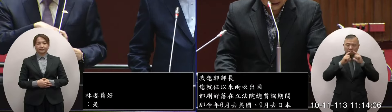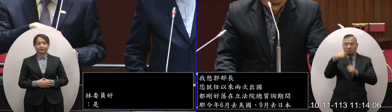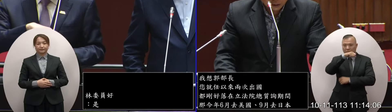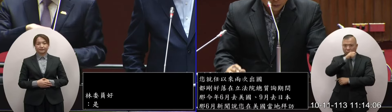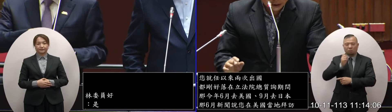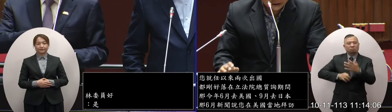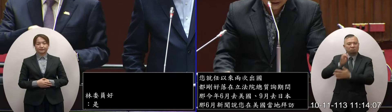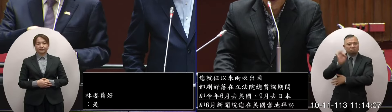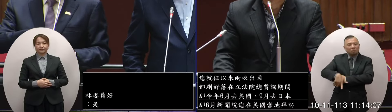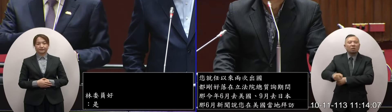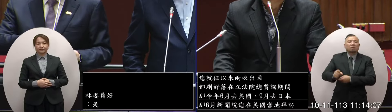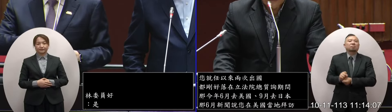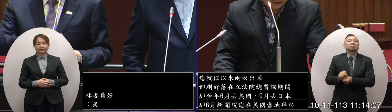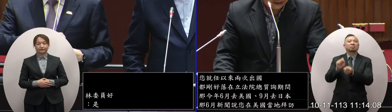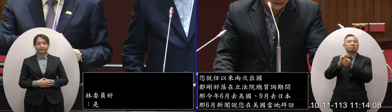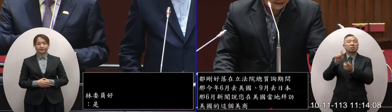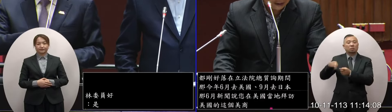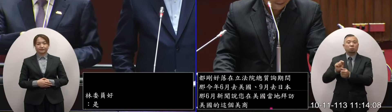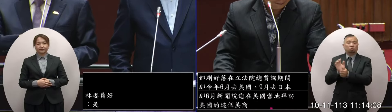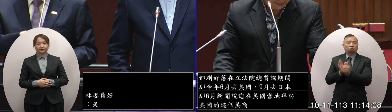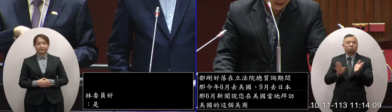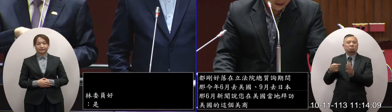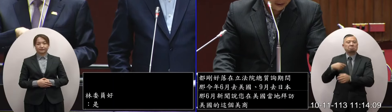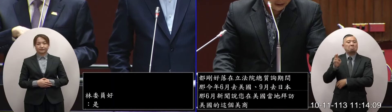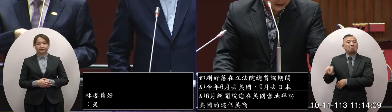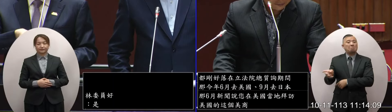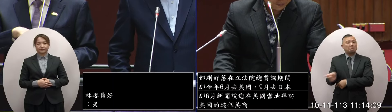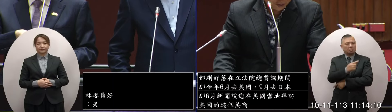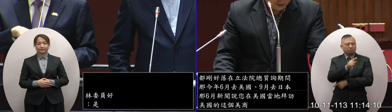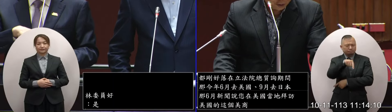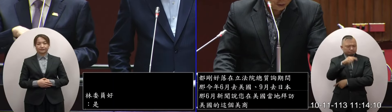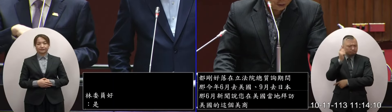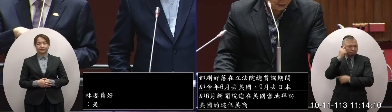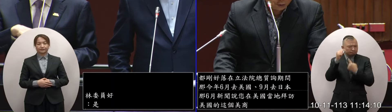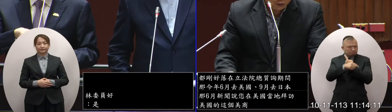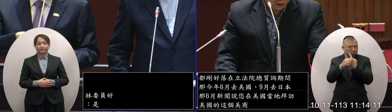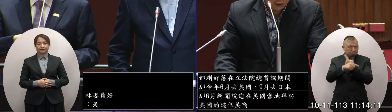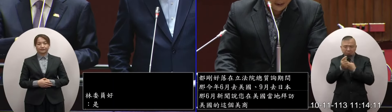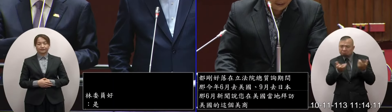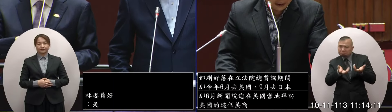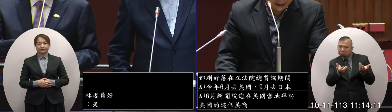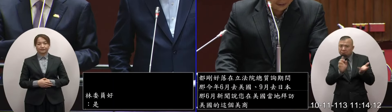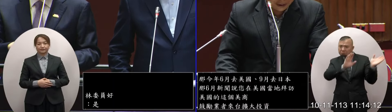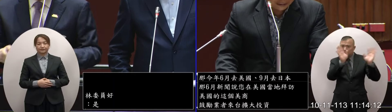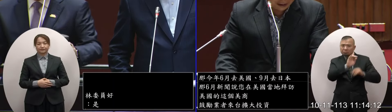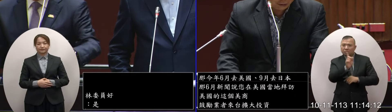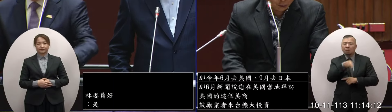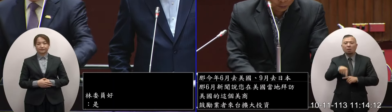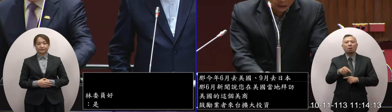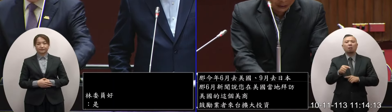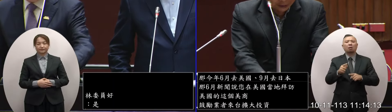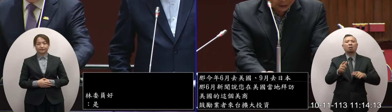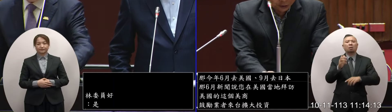那其實我也請助理去了解一下 這個 公務出國報告還沒有看到郭部長